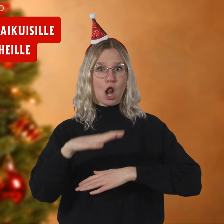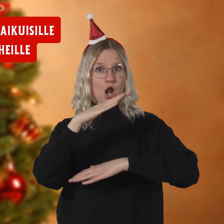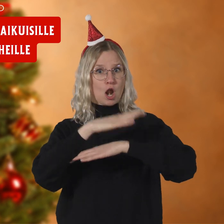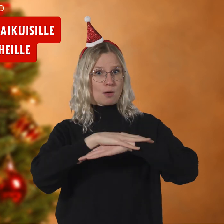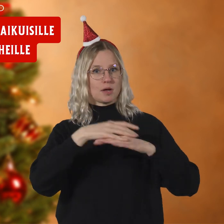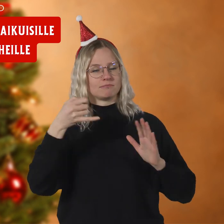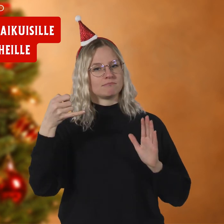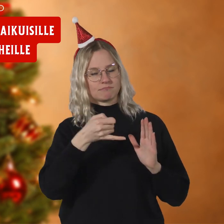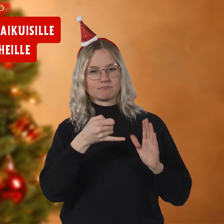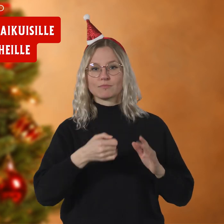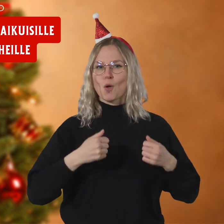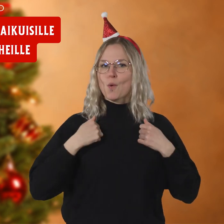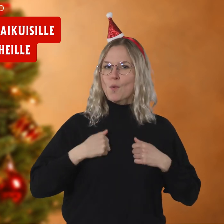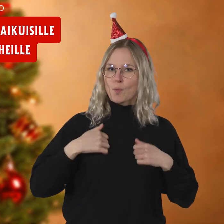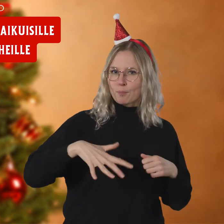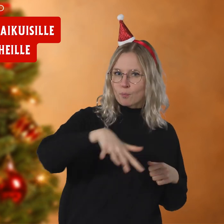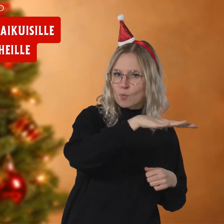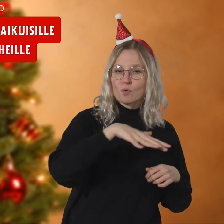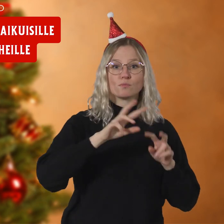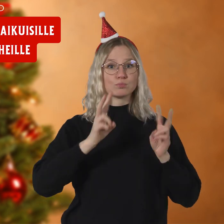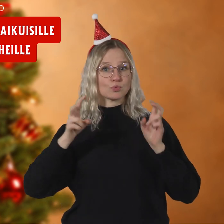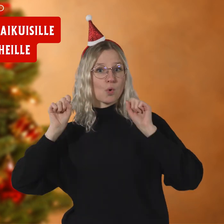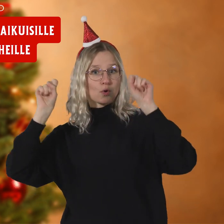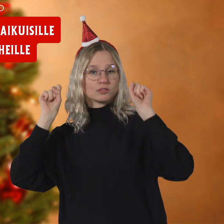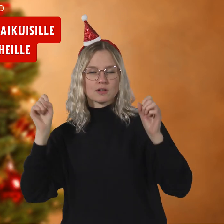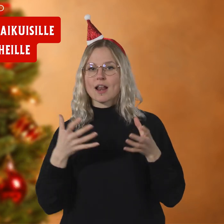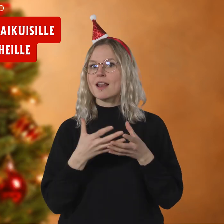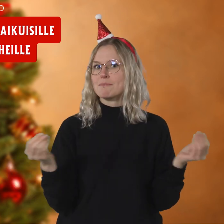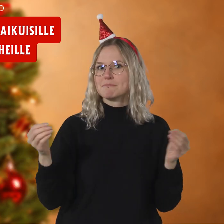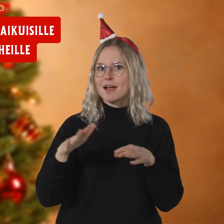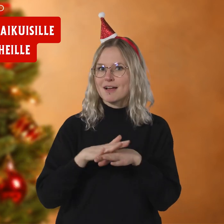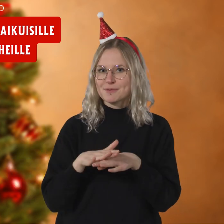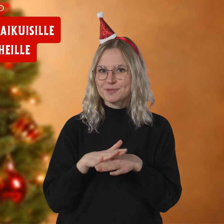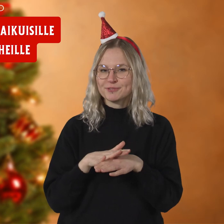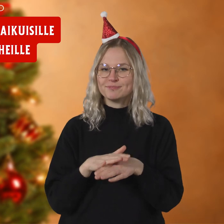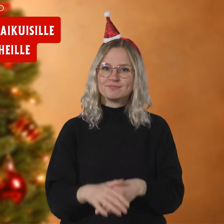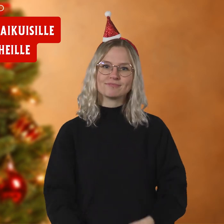Lomaan kuuluu kylpylän ja kuntosalin vapaa käyttö.